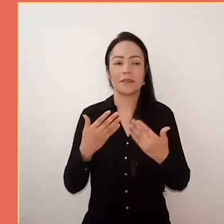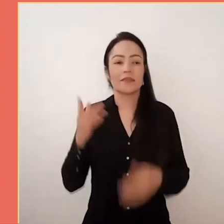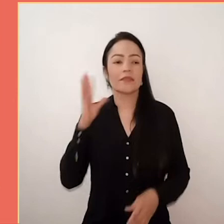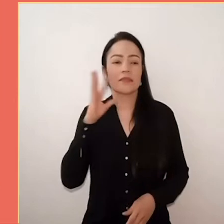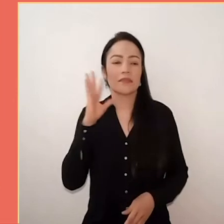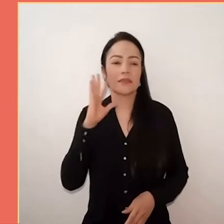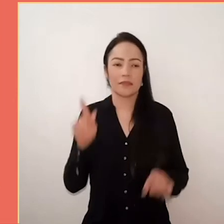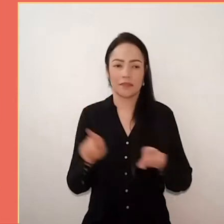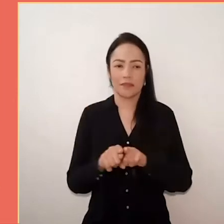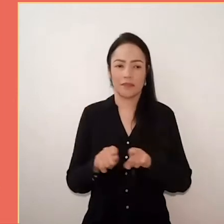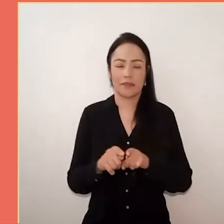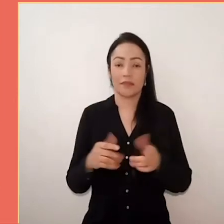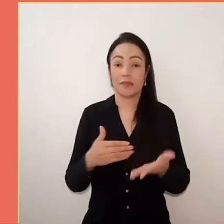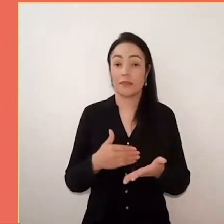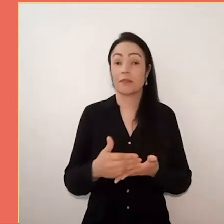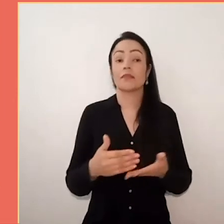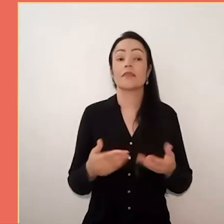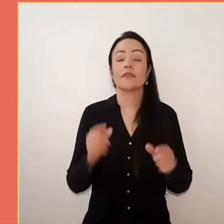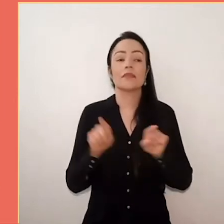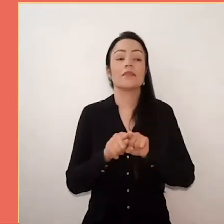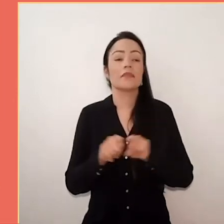nessa concepção de: que leitores queremos formar?